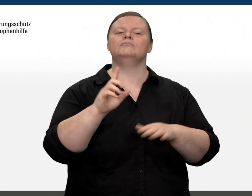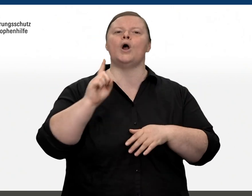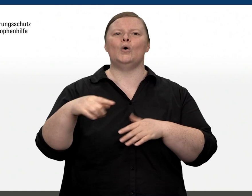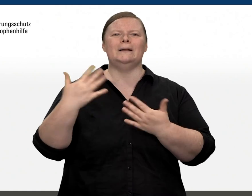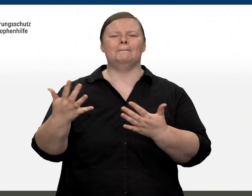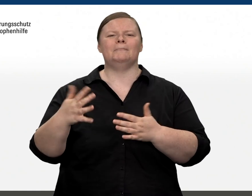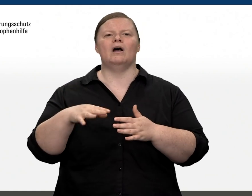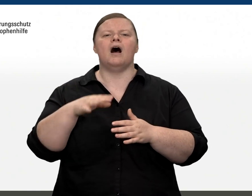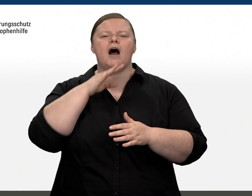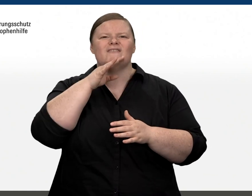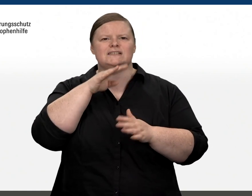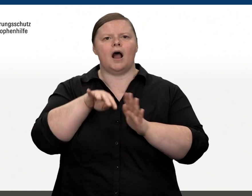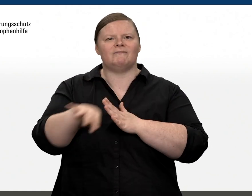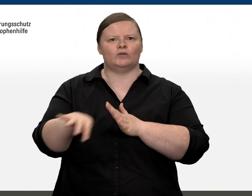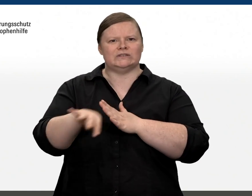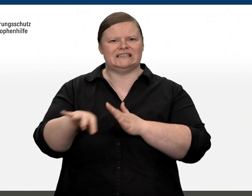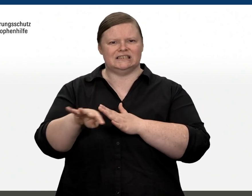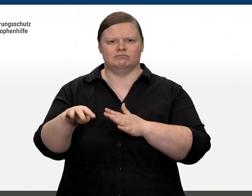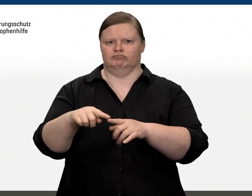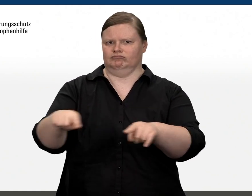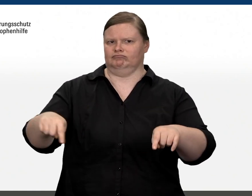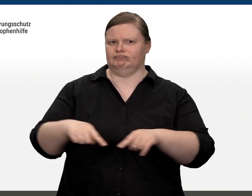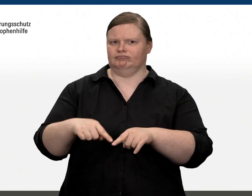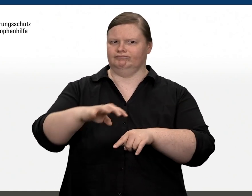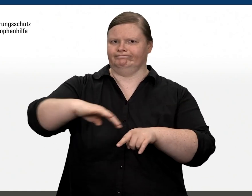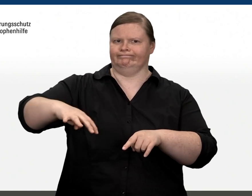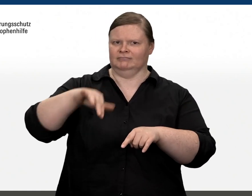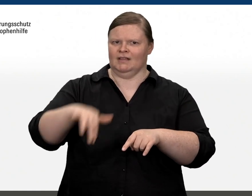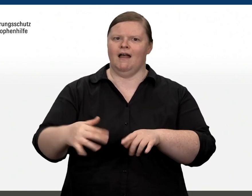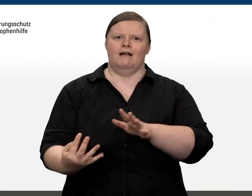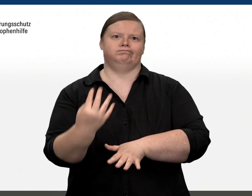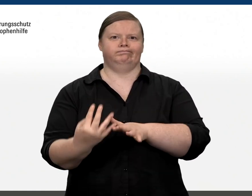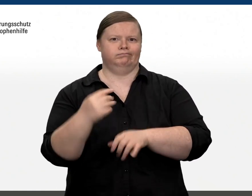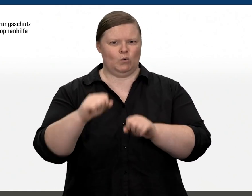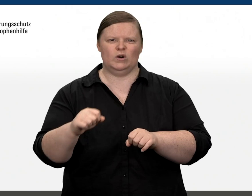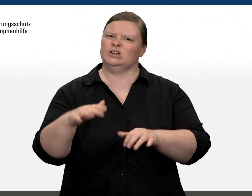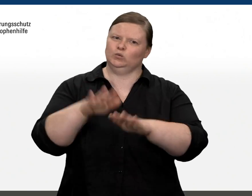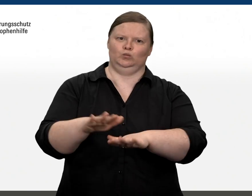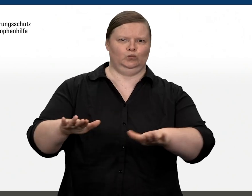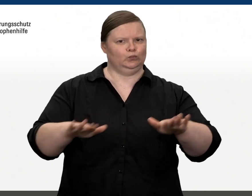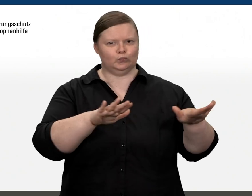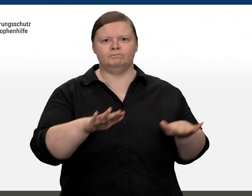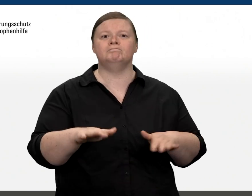sowie Abflussöffnungen ab